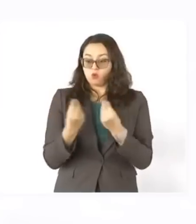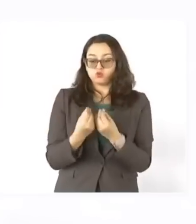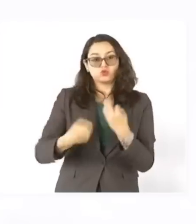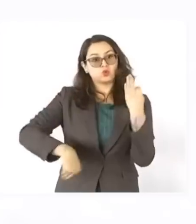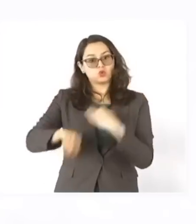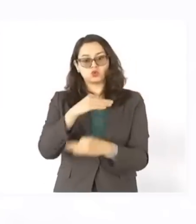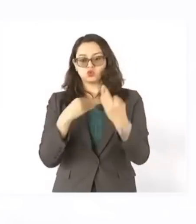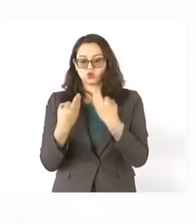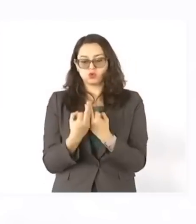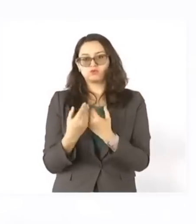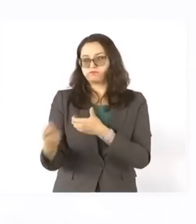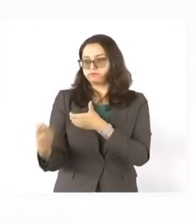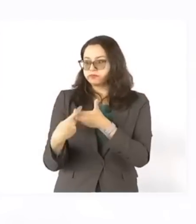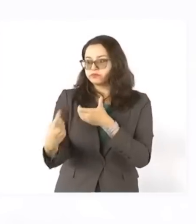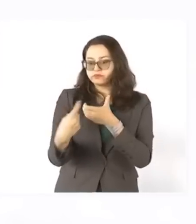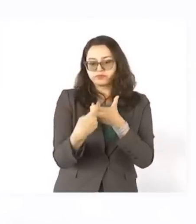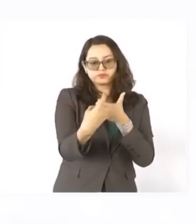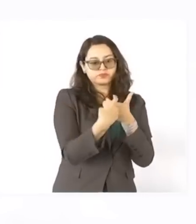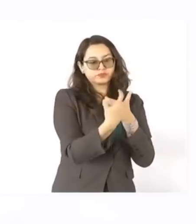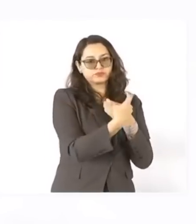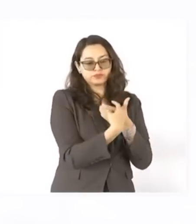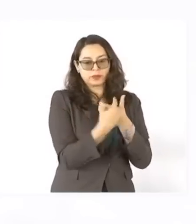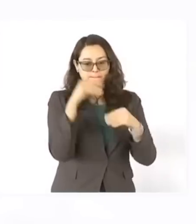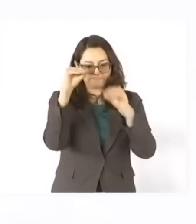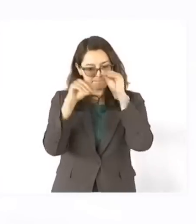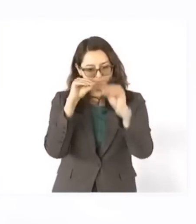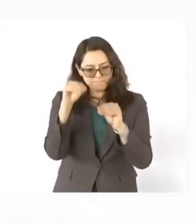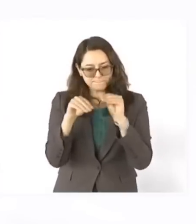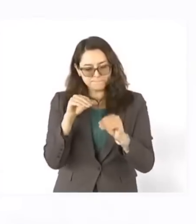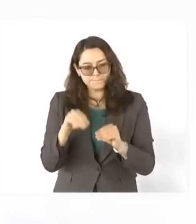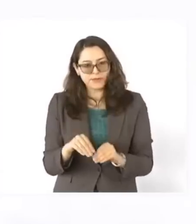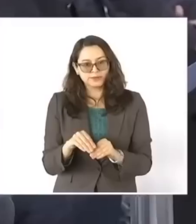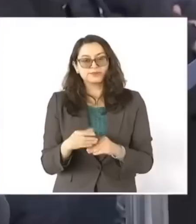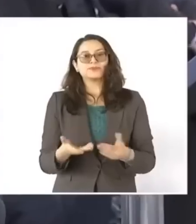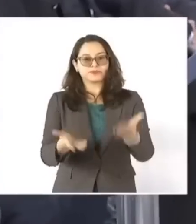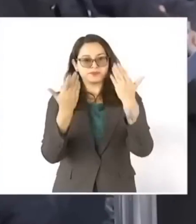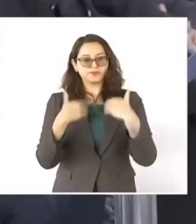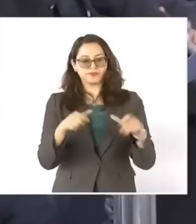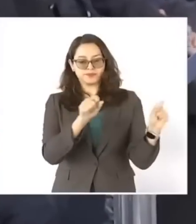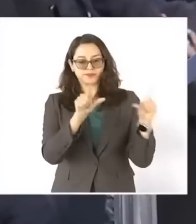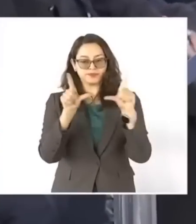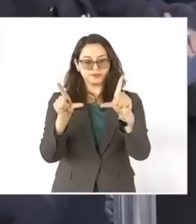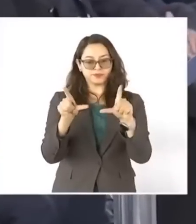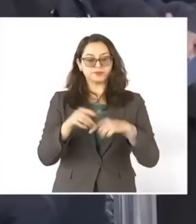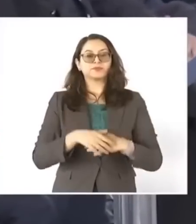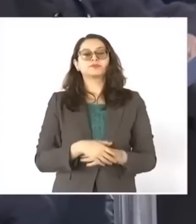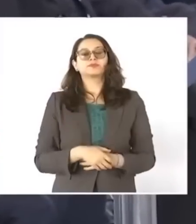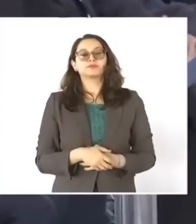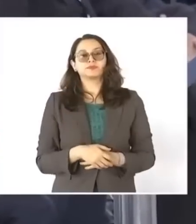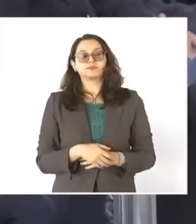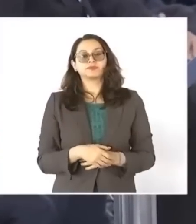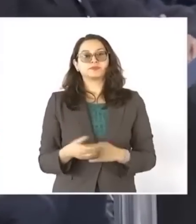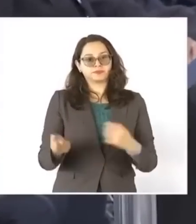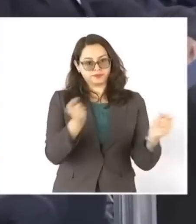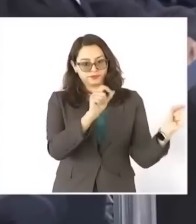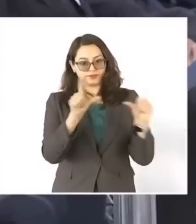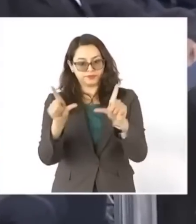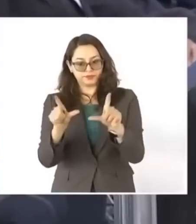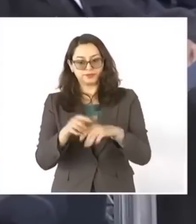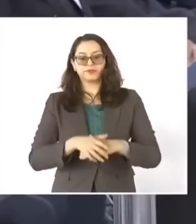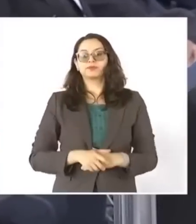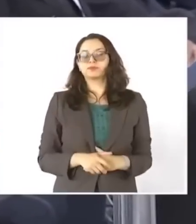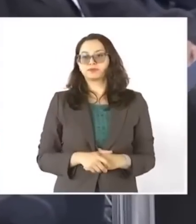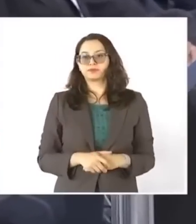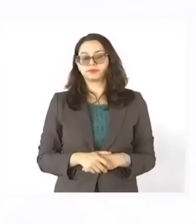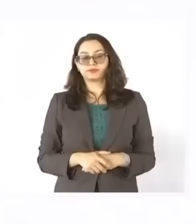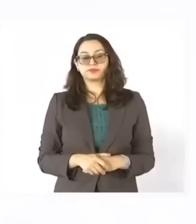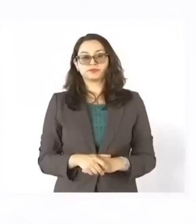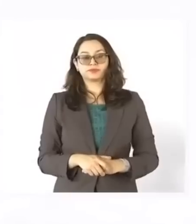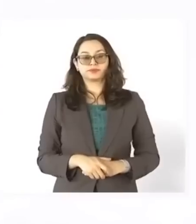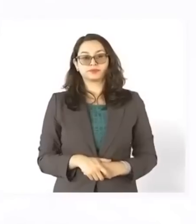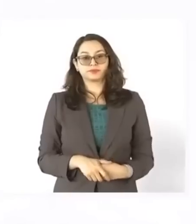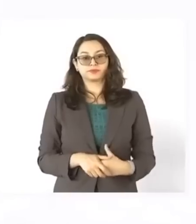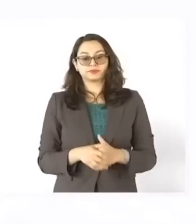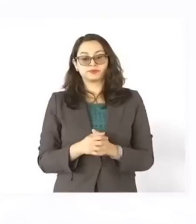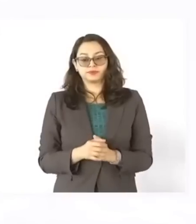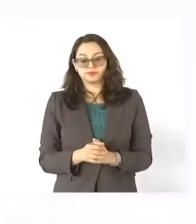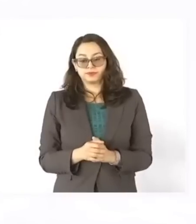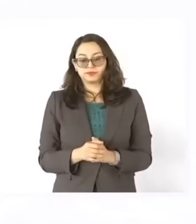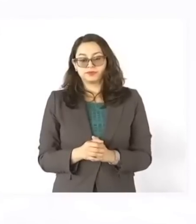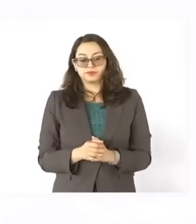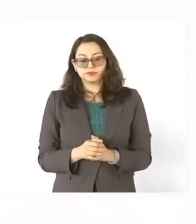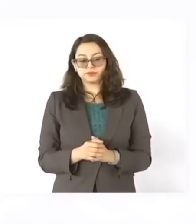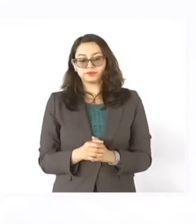a poder incorporar también su visión adelante adelante bueno como ustedes saben México ayer